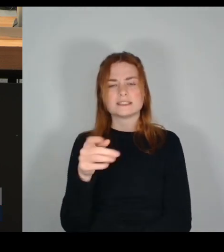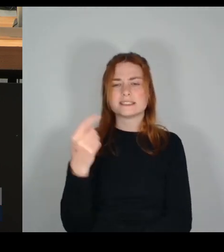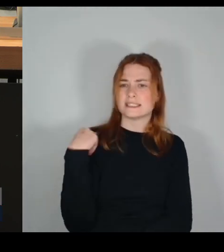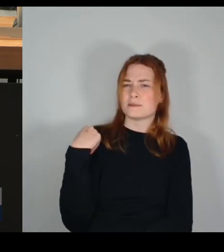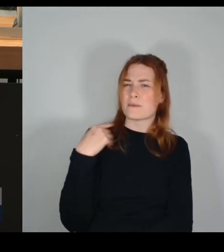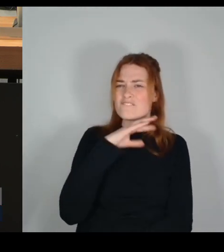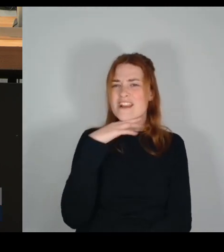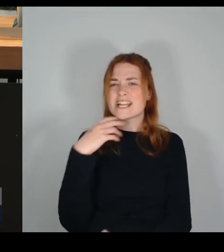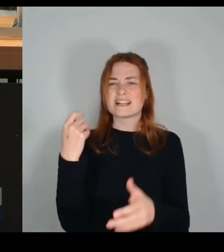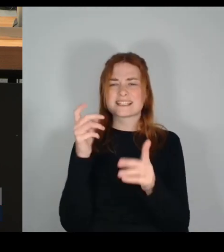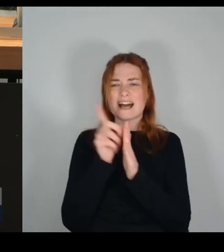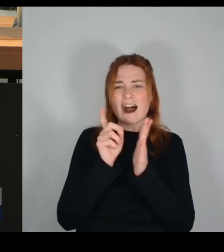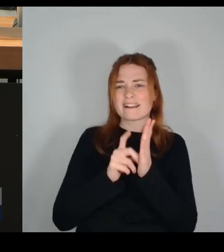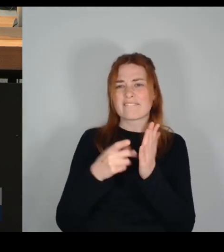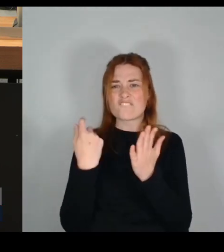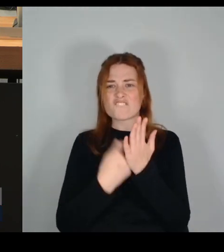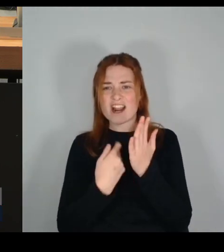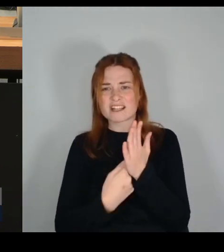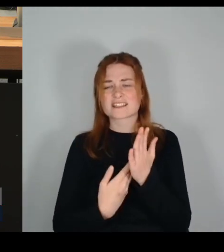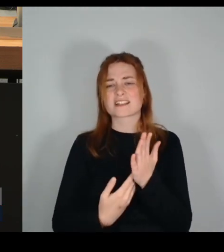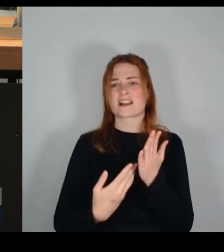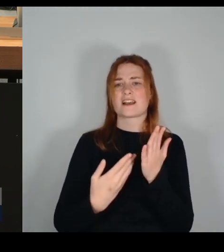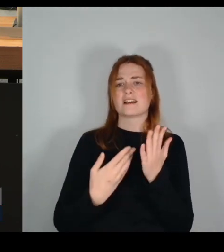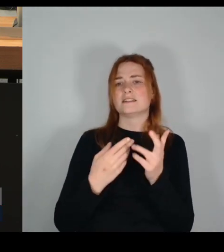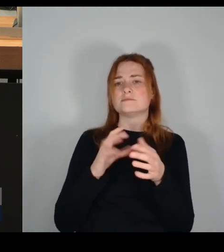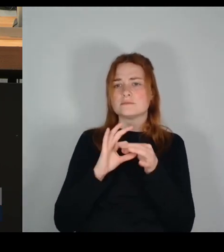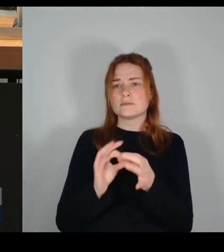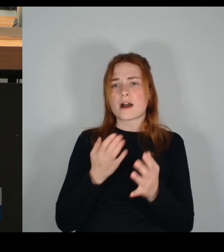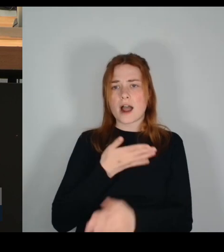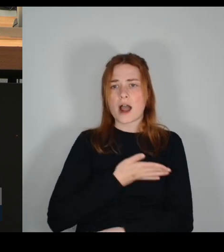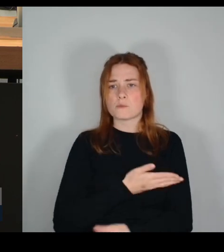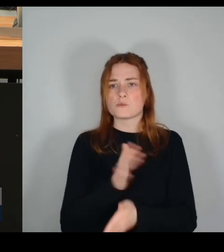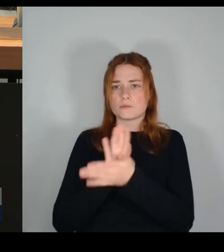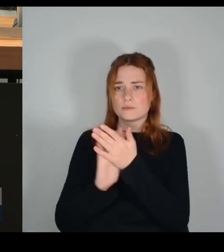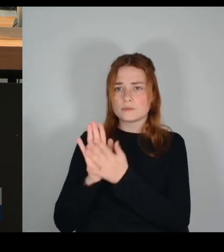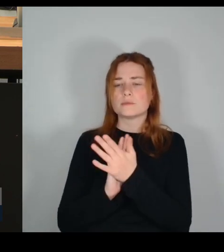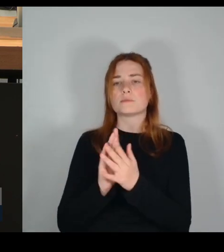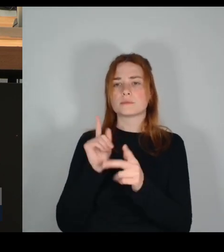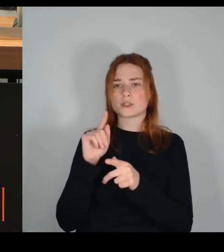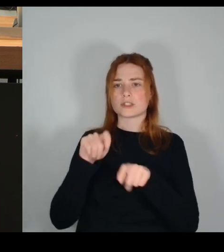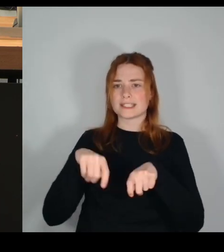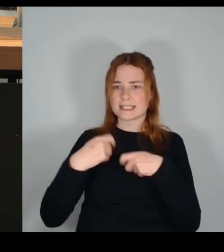zum Ergebnis kommen können, dass wir zumindest beim Thema Armutsbekämpfung kein Erkenntnisproblem haben.